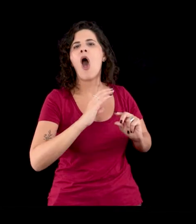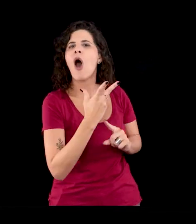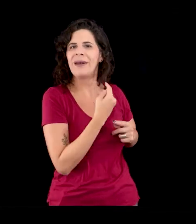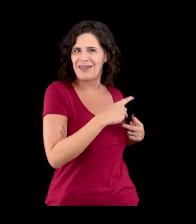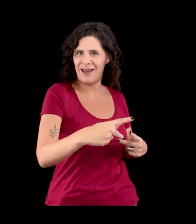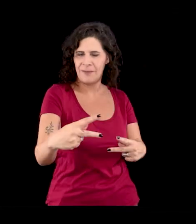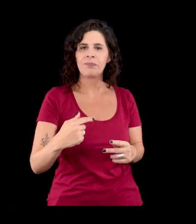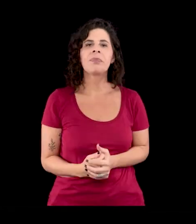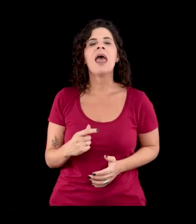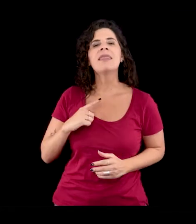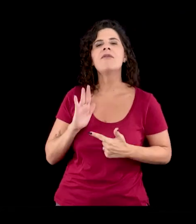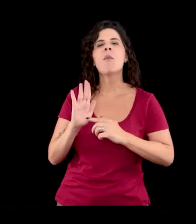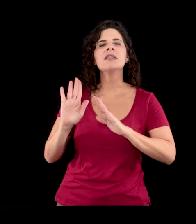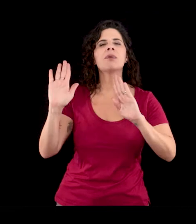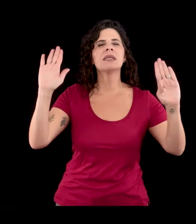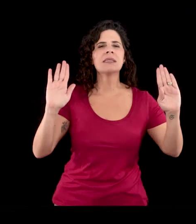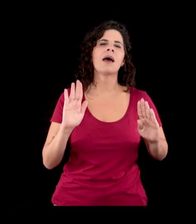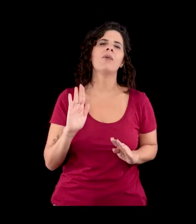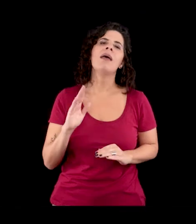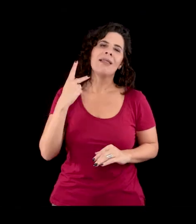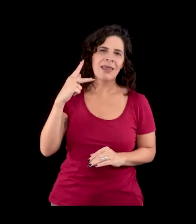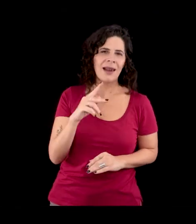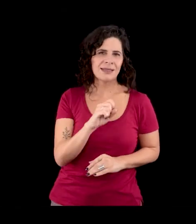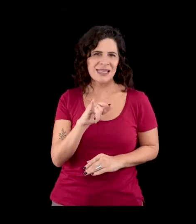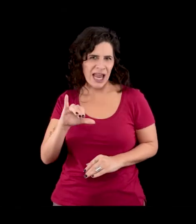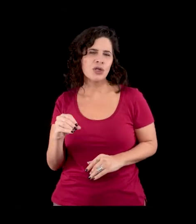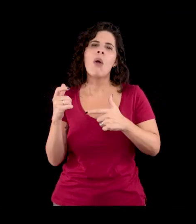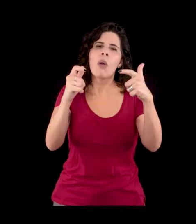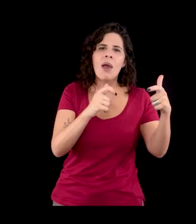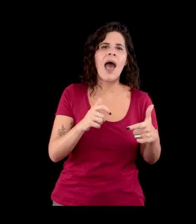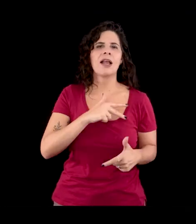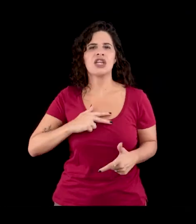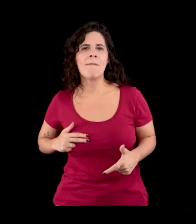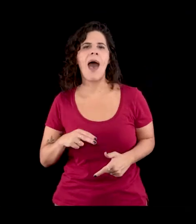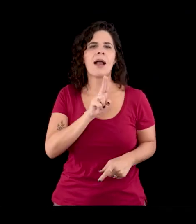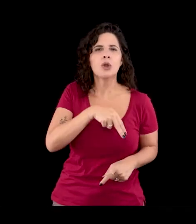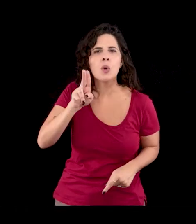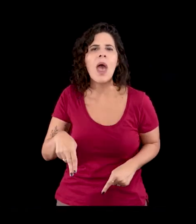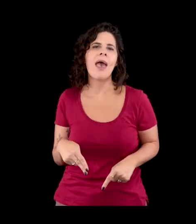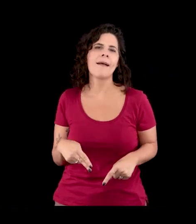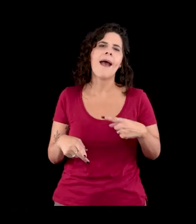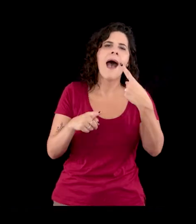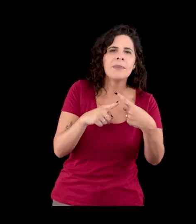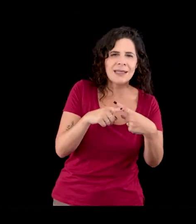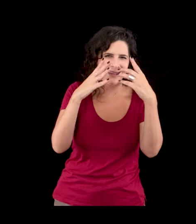em que passei pela Dinamarca, pela Noruega, Amsterdam,